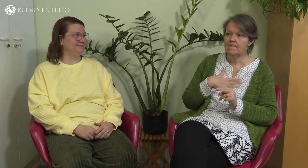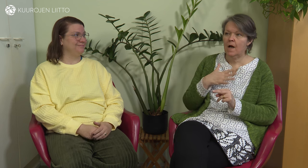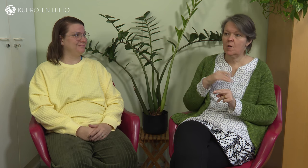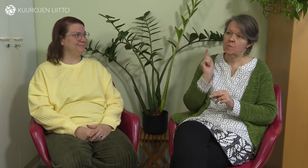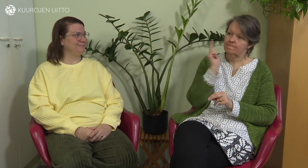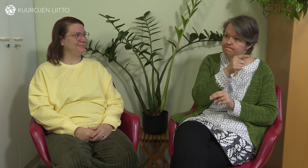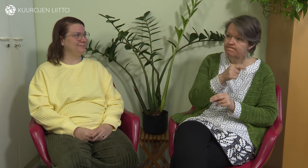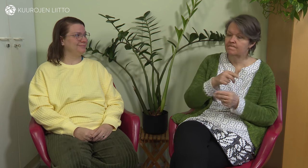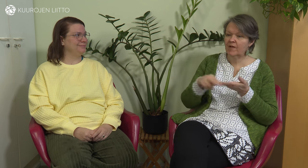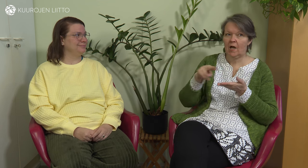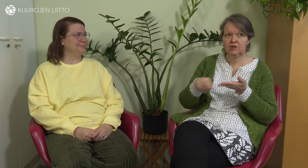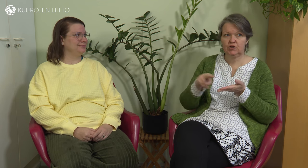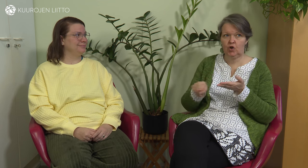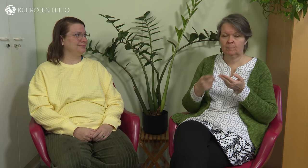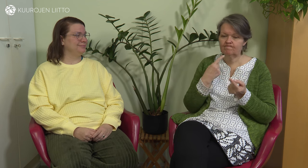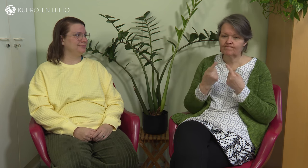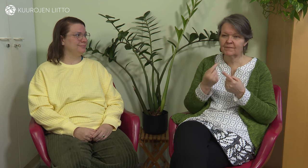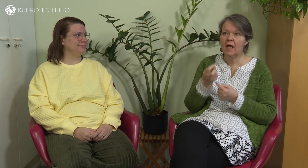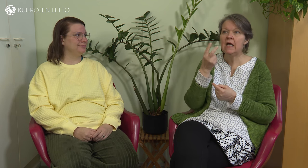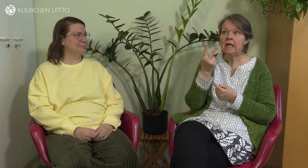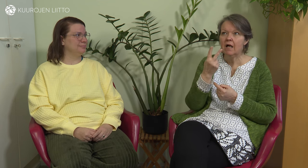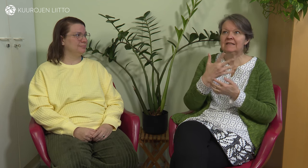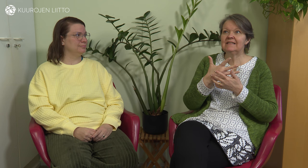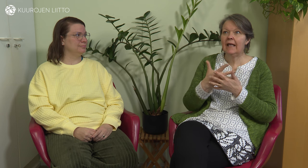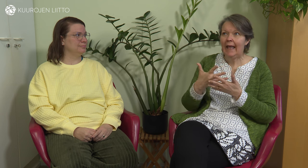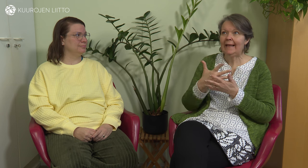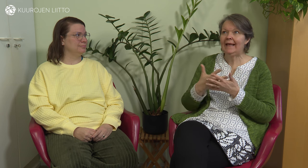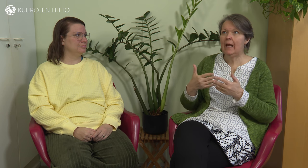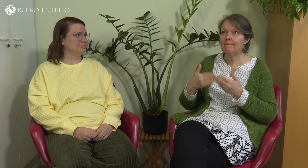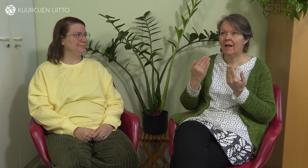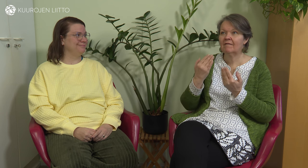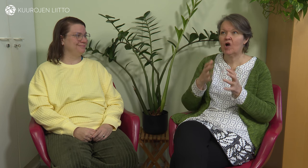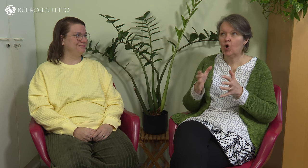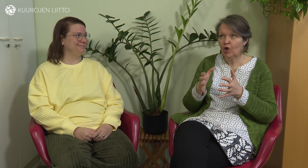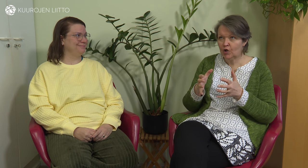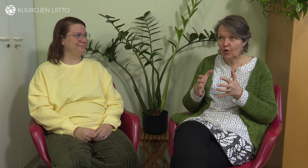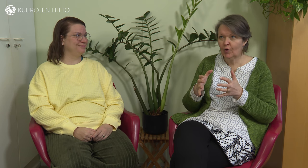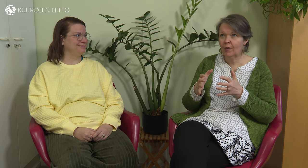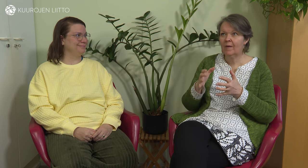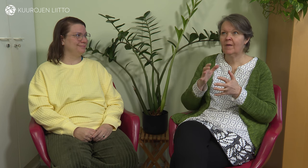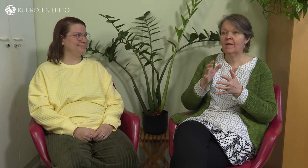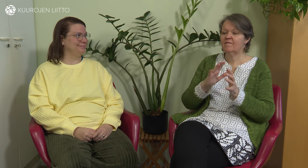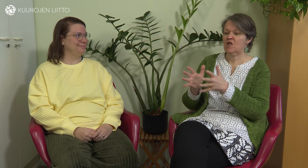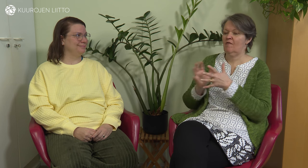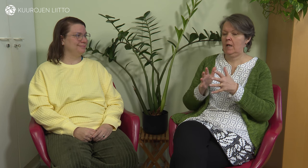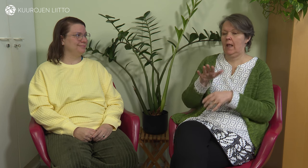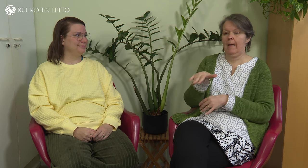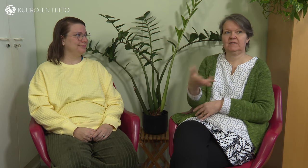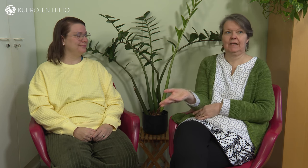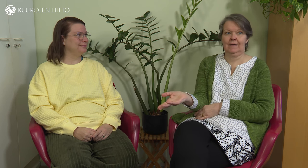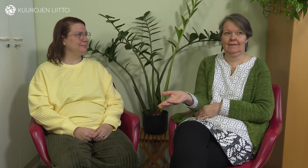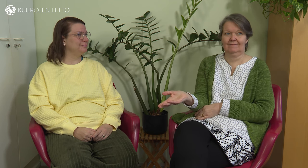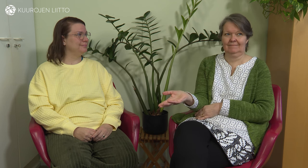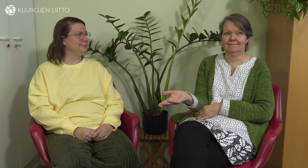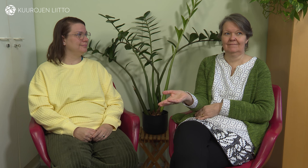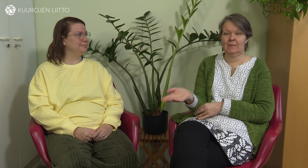He halusivat päästä virastoon keskustelemaan kaksikielisestä päivähoidosta viittoville lapsille.